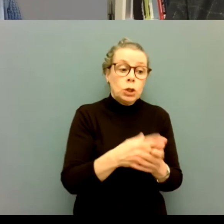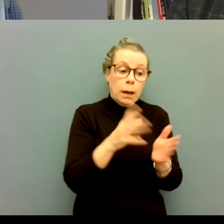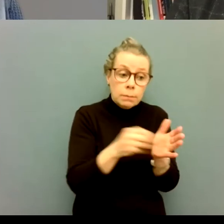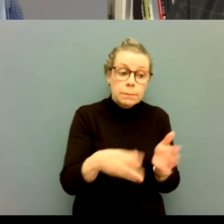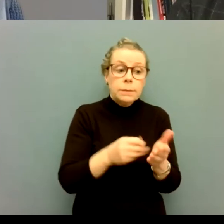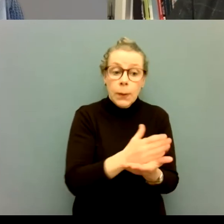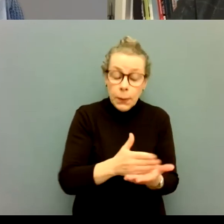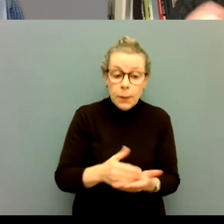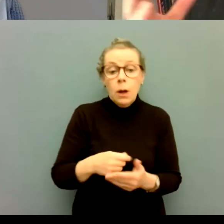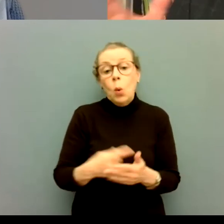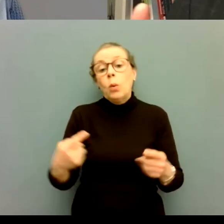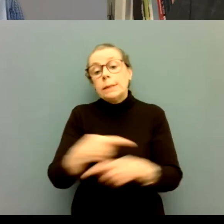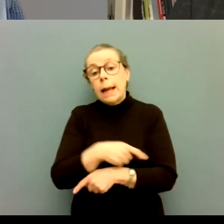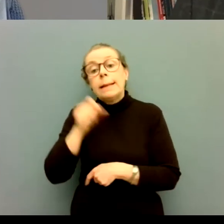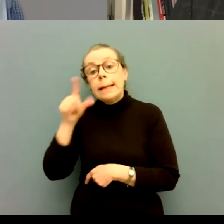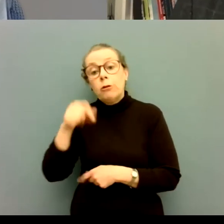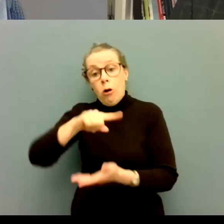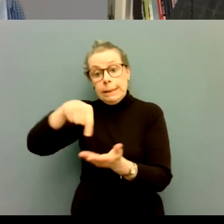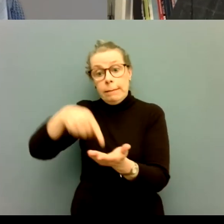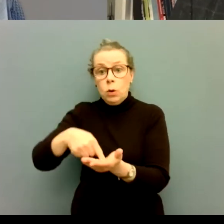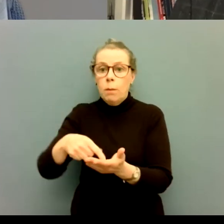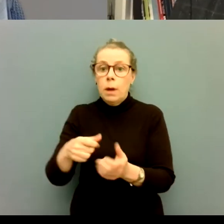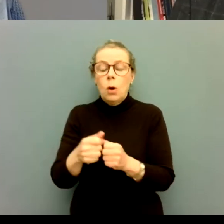lokala resurser och satsade digitalt.